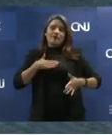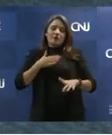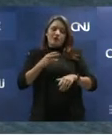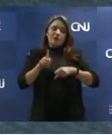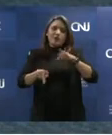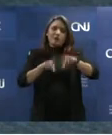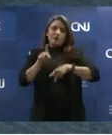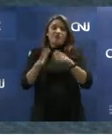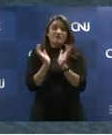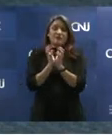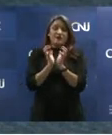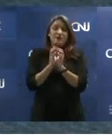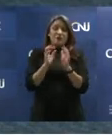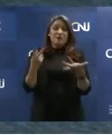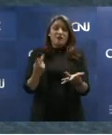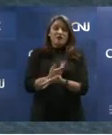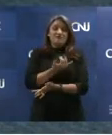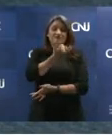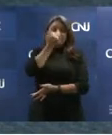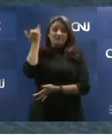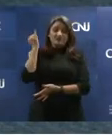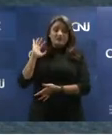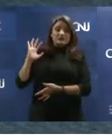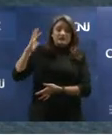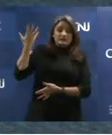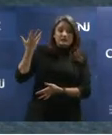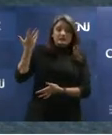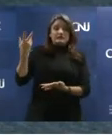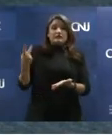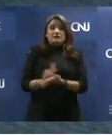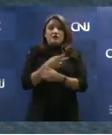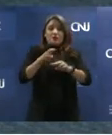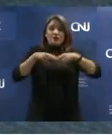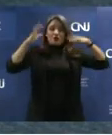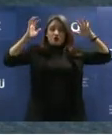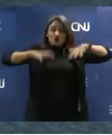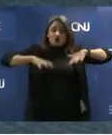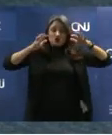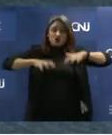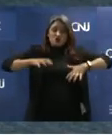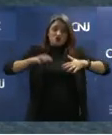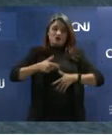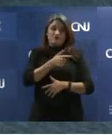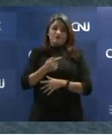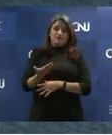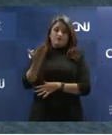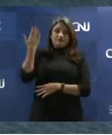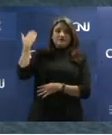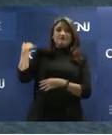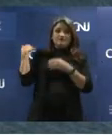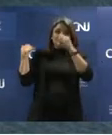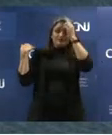verificadas na cidade bem decorrente das chuvas dos últimos 15 dias. É lamentável aquela situação urbanísticas que gera